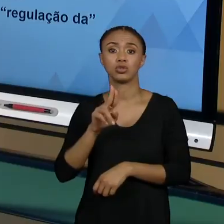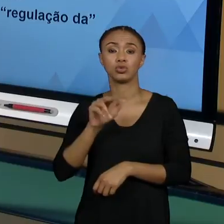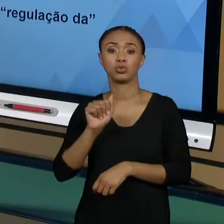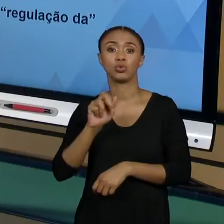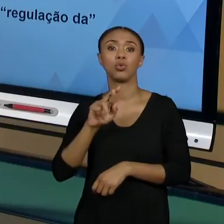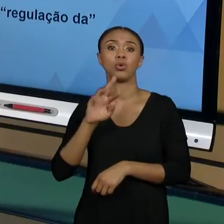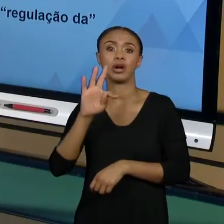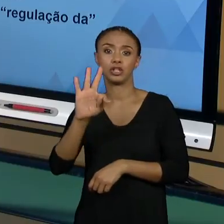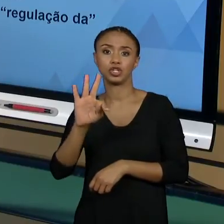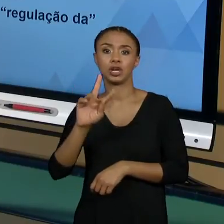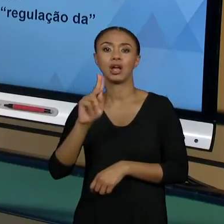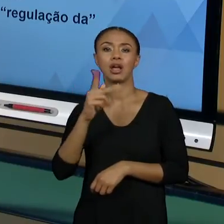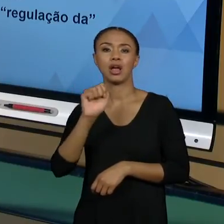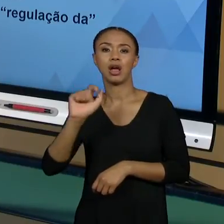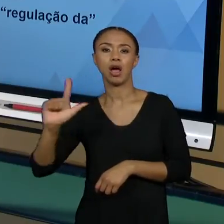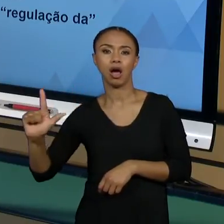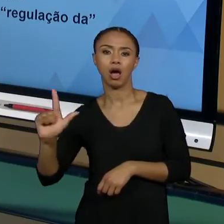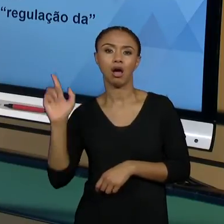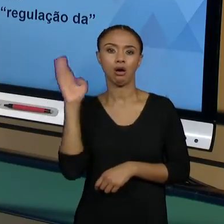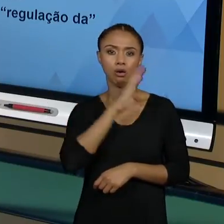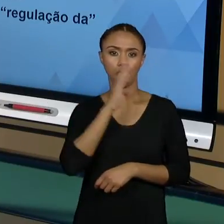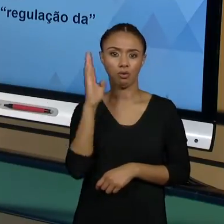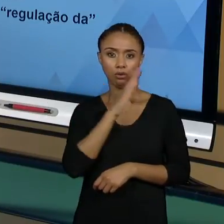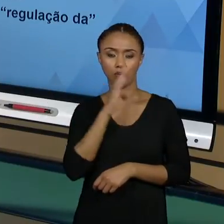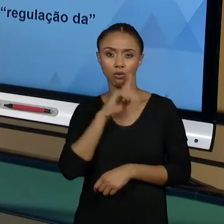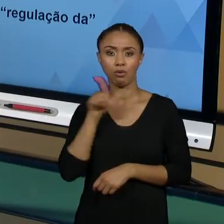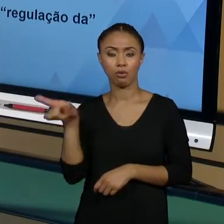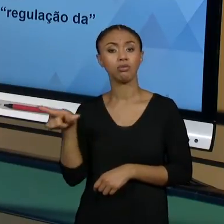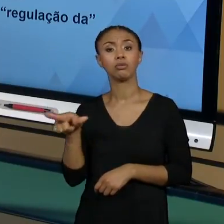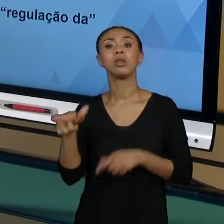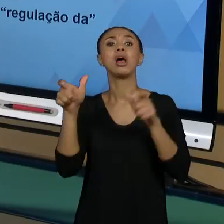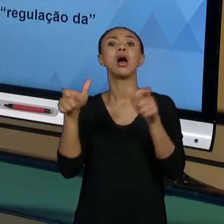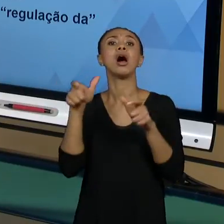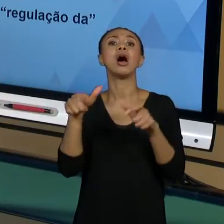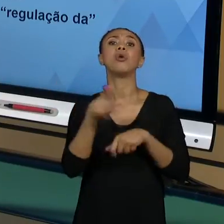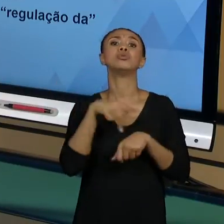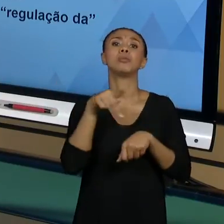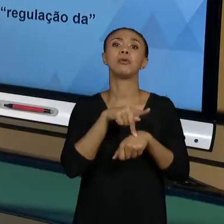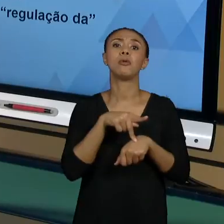RAYMOND WILLIAMS QUE ERAM PERTENCENTES ÀS CAMADAS SOCIAIS TRABALHADORAS DA POPULAÇÃO INGLESA, E